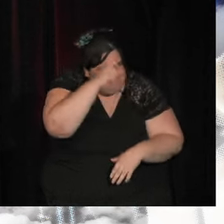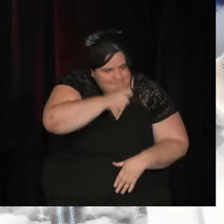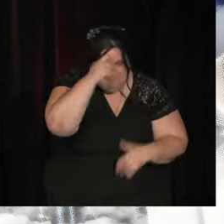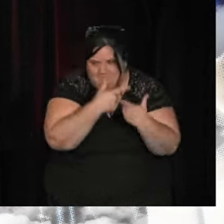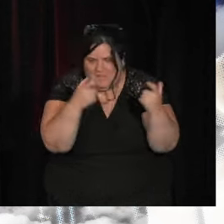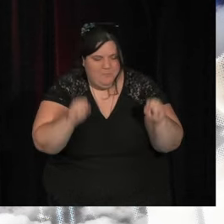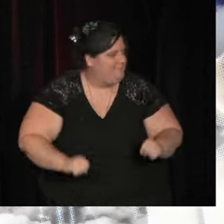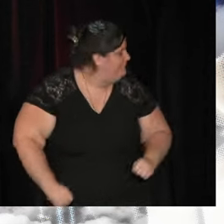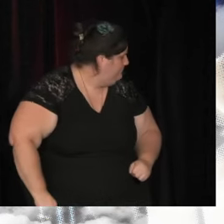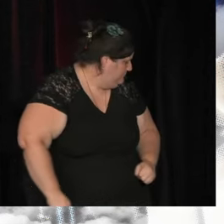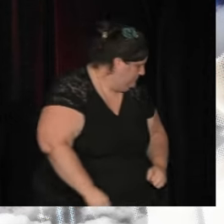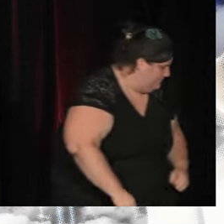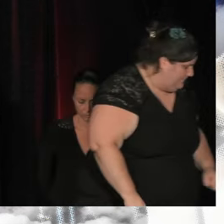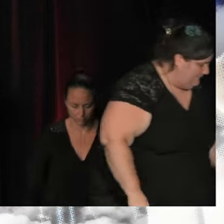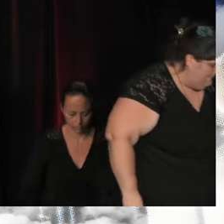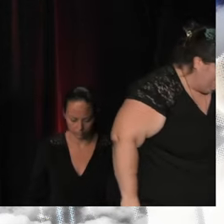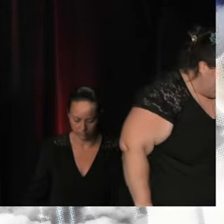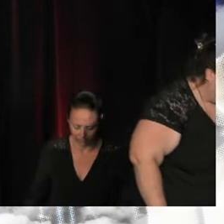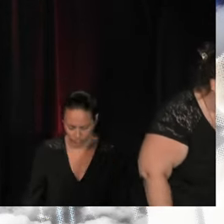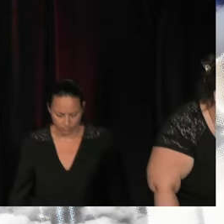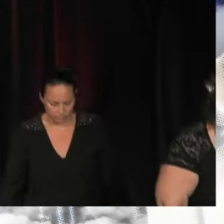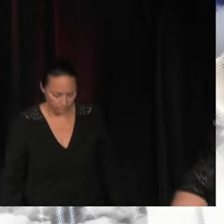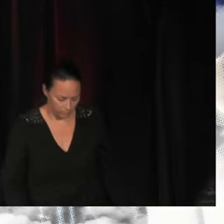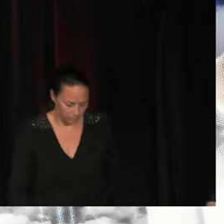On valorise des actions différentes, (et non) pas forcément celle d'avoir tué le plus de personnages.